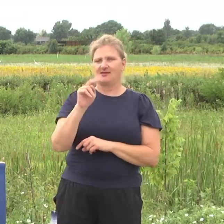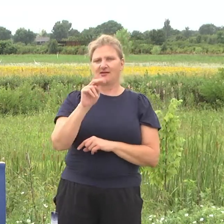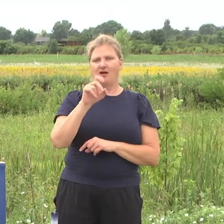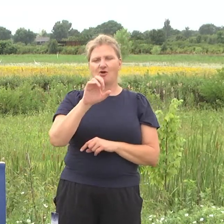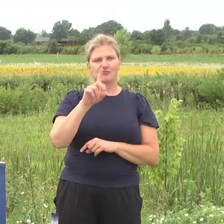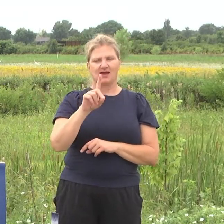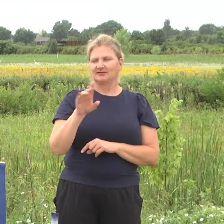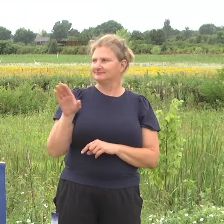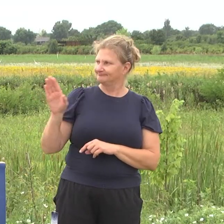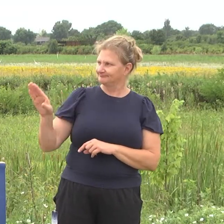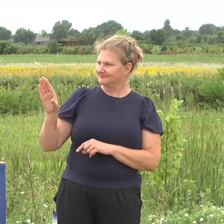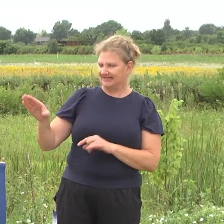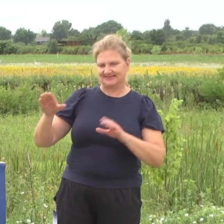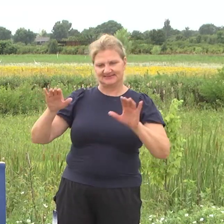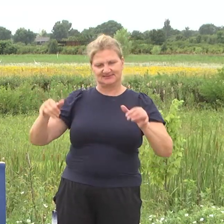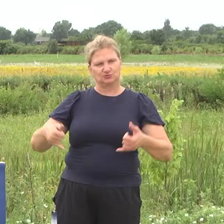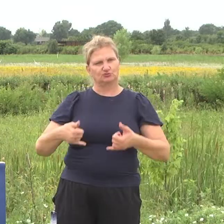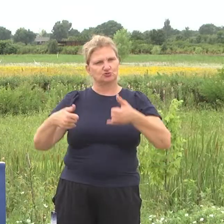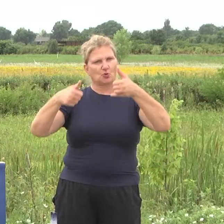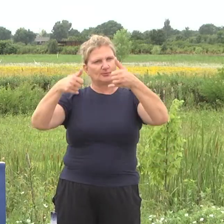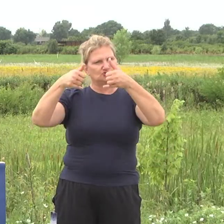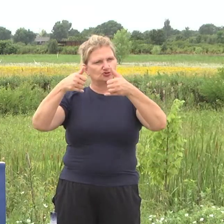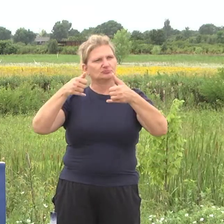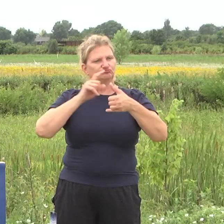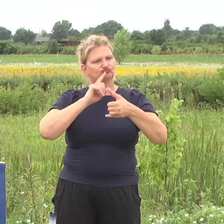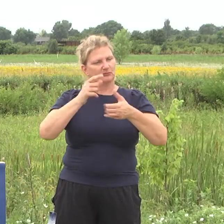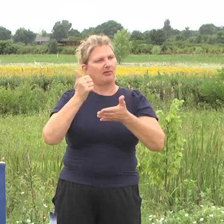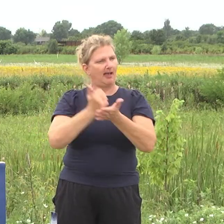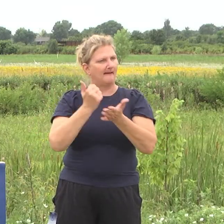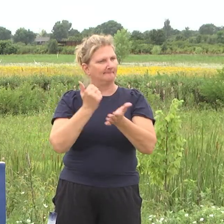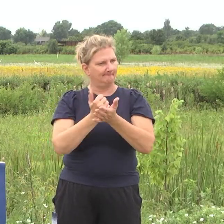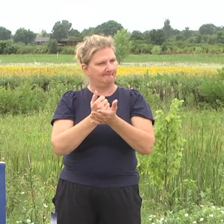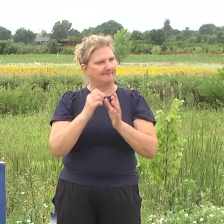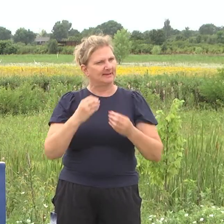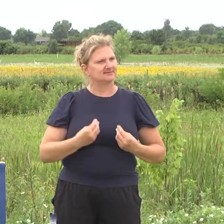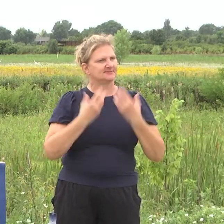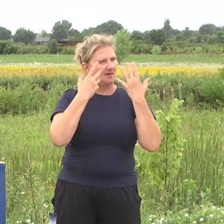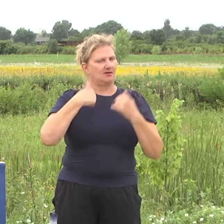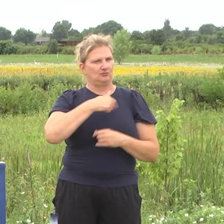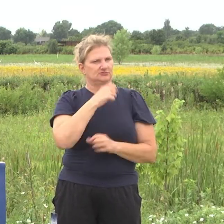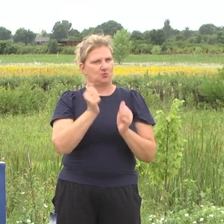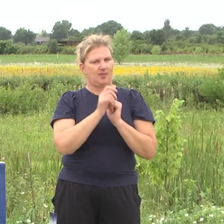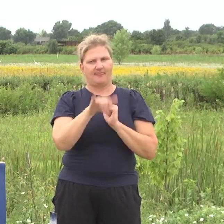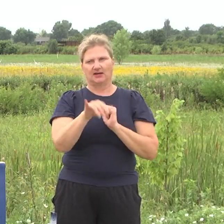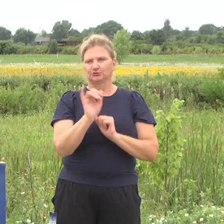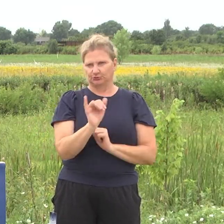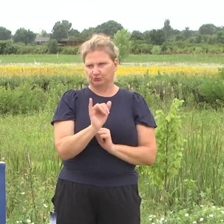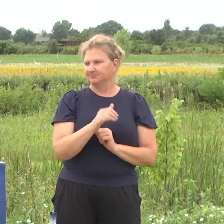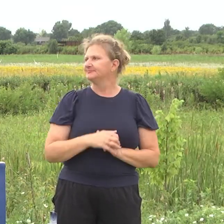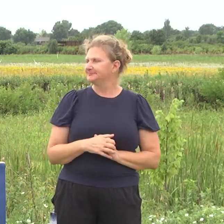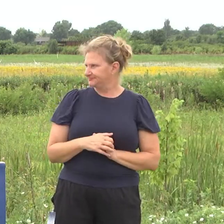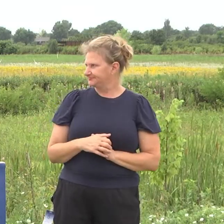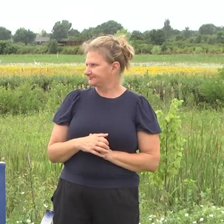escondite para la fauna. Y, finalmente, la tercera fase consistirá en otro punto de observación en